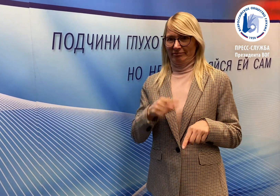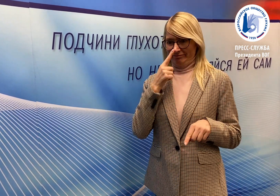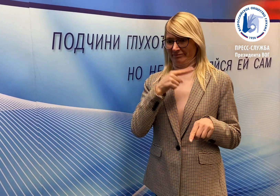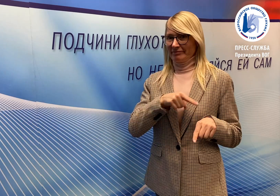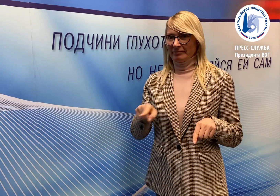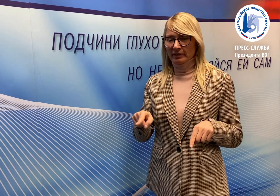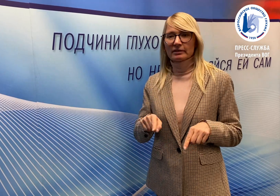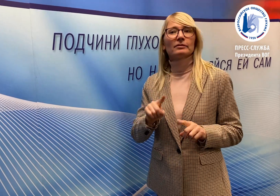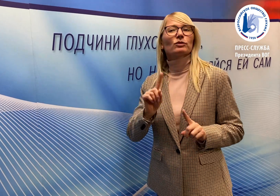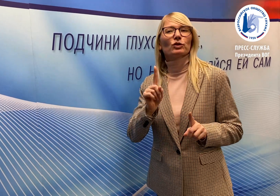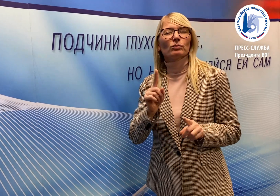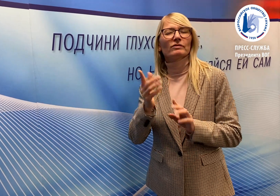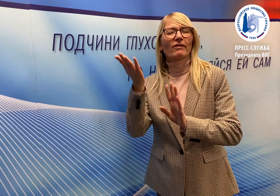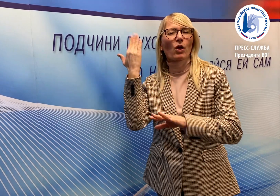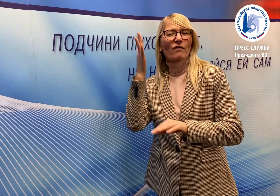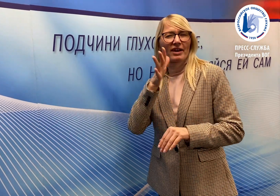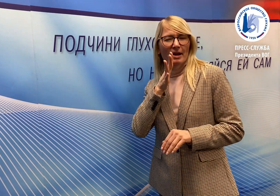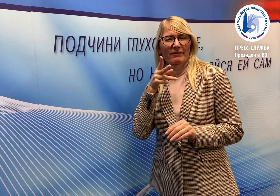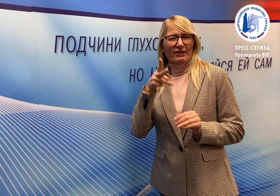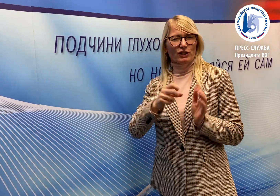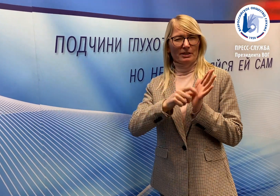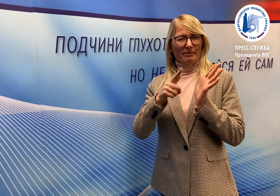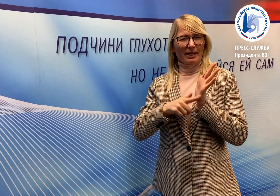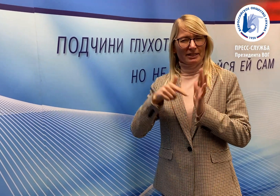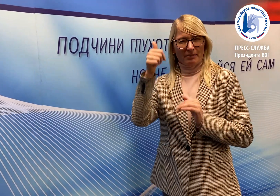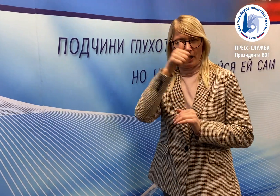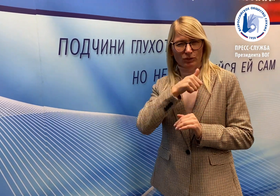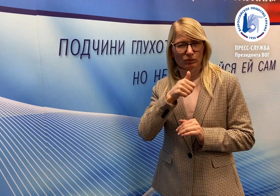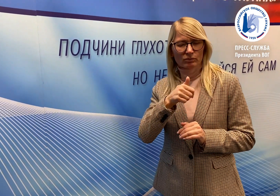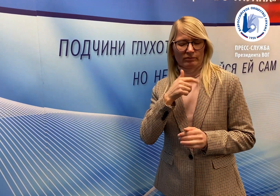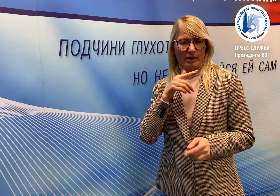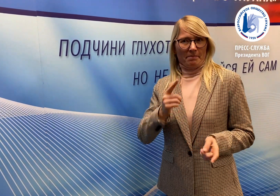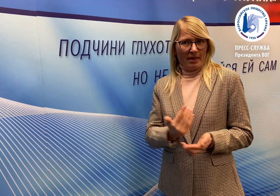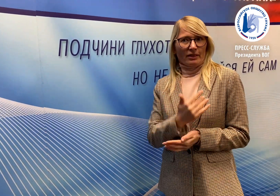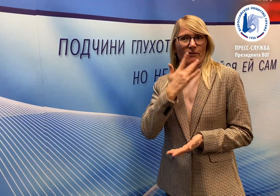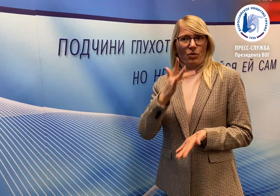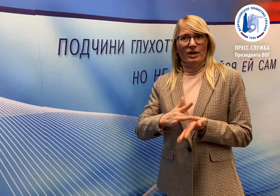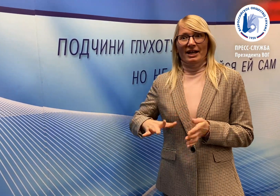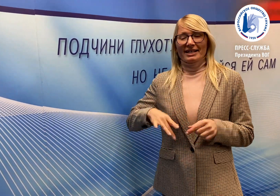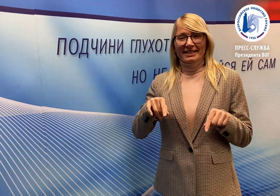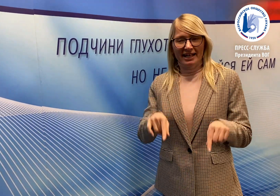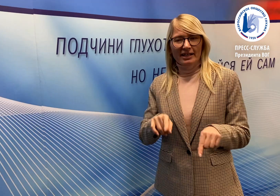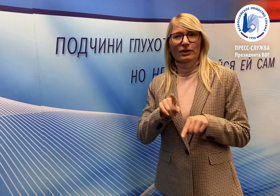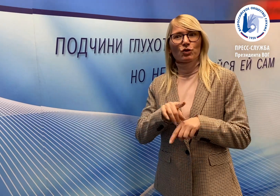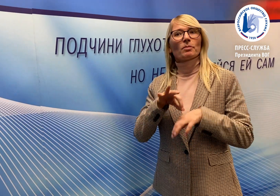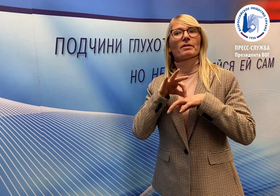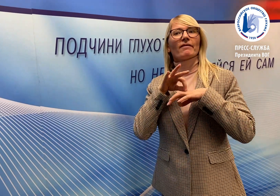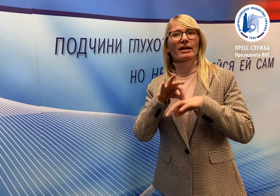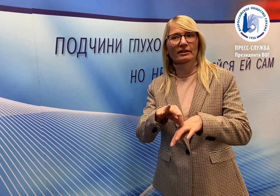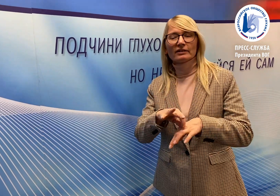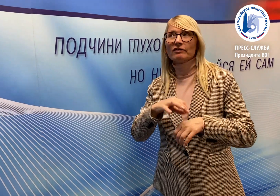который пройдет в ближайший месяц. В свое время, в 2017 году, в городе Казани